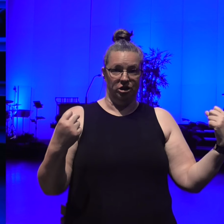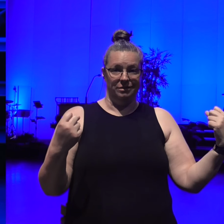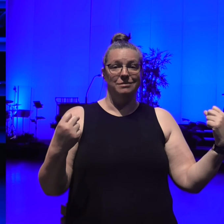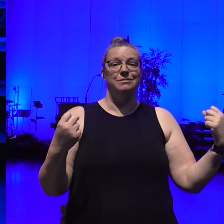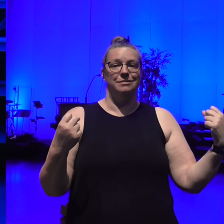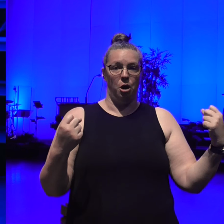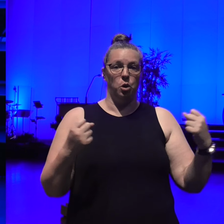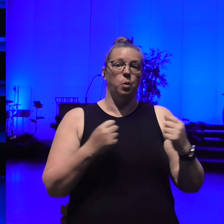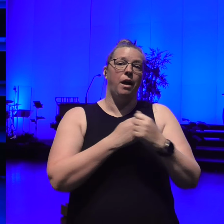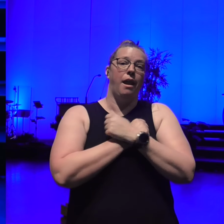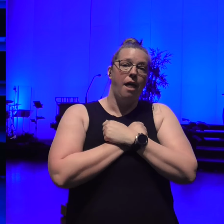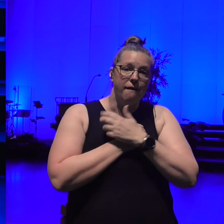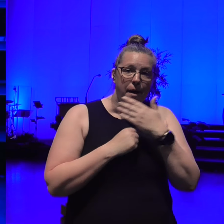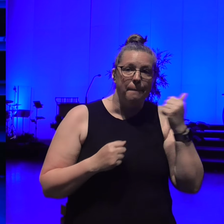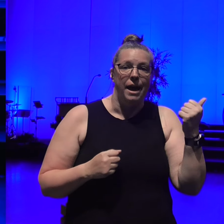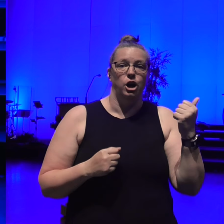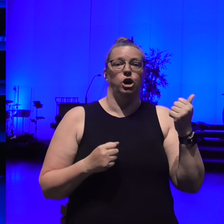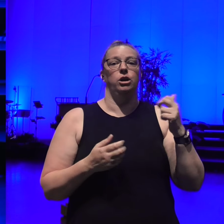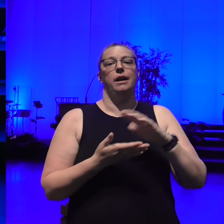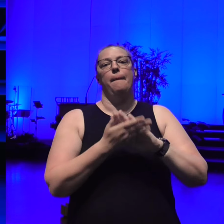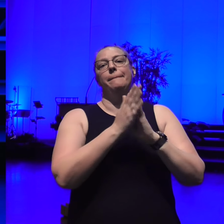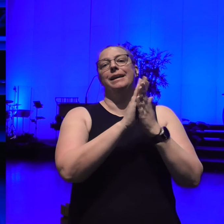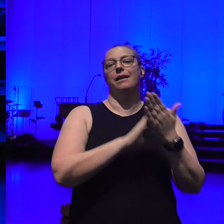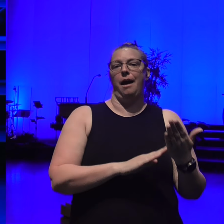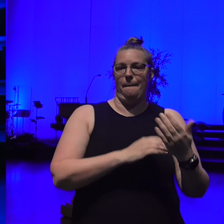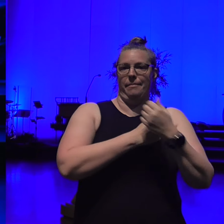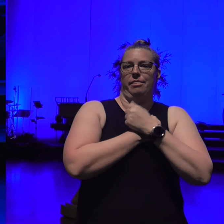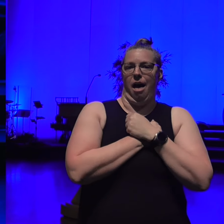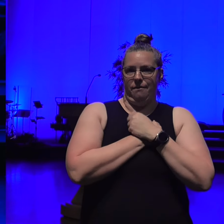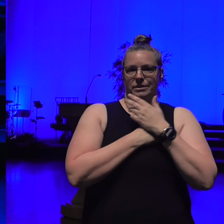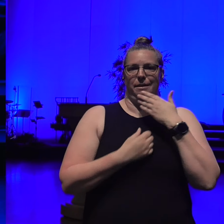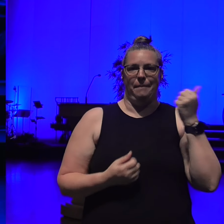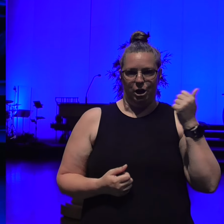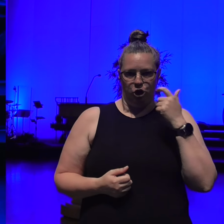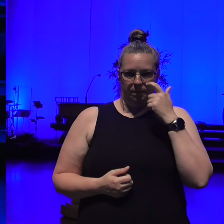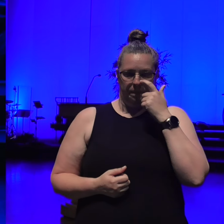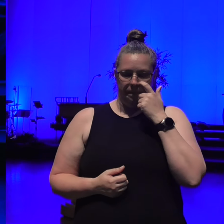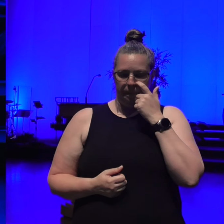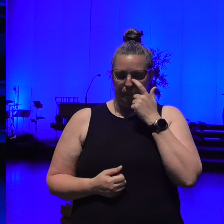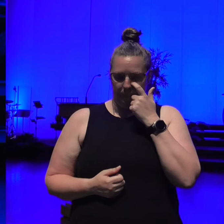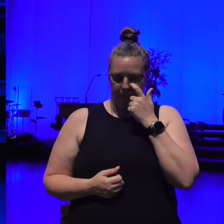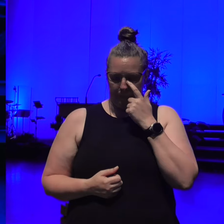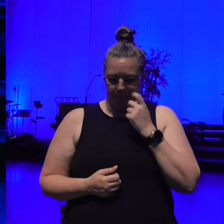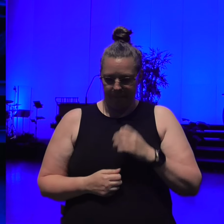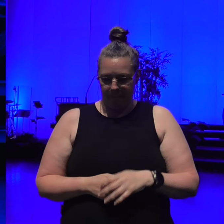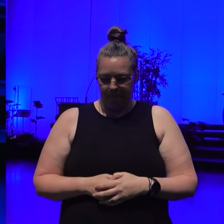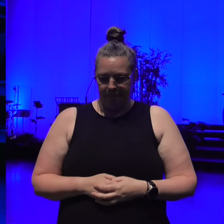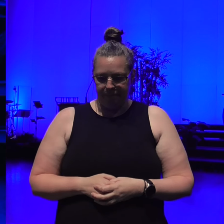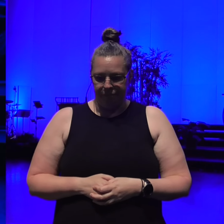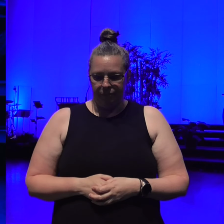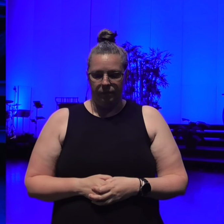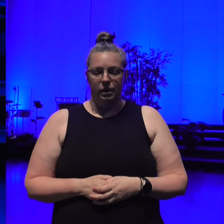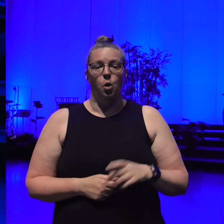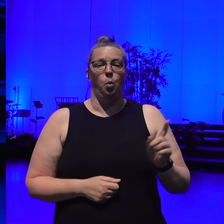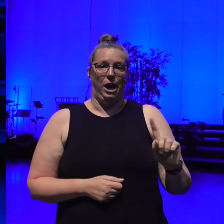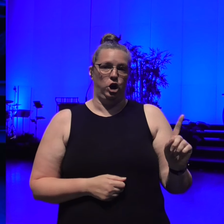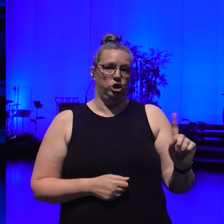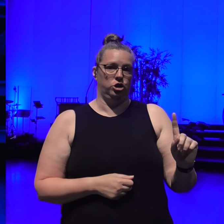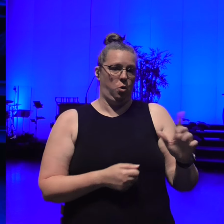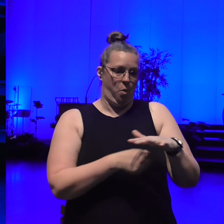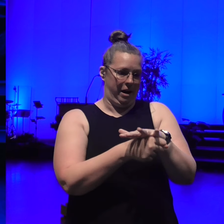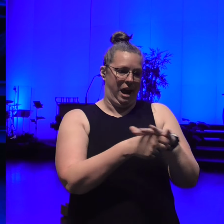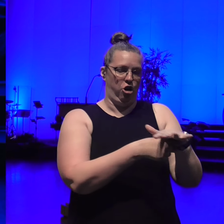poder amar mejor y ser amado mejor? ¿A dónde está llamado a comunicarse con valentía para